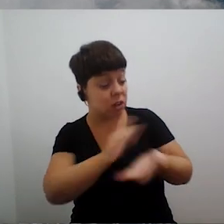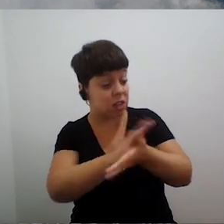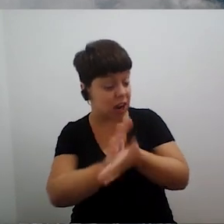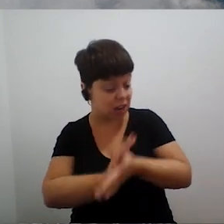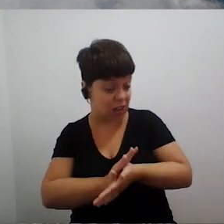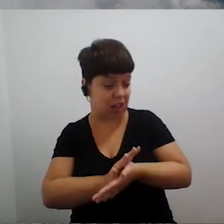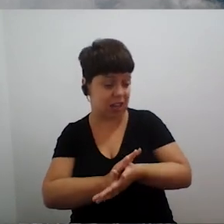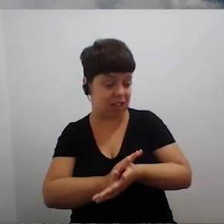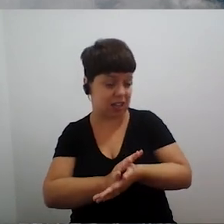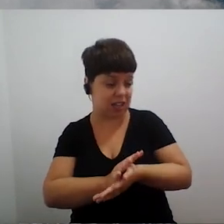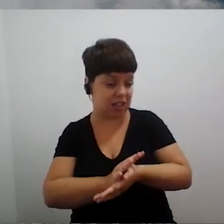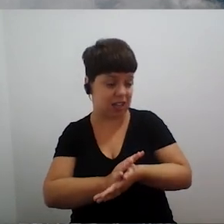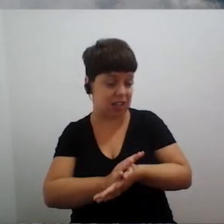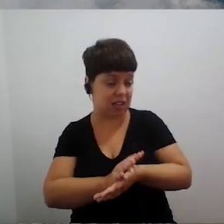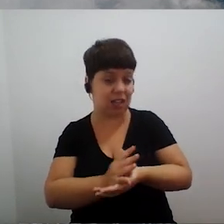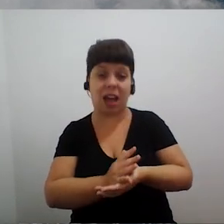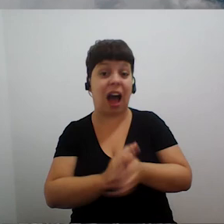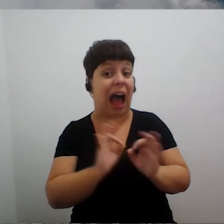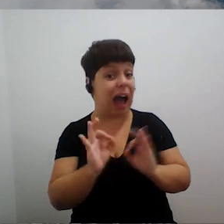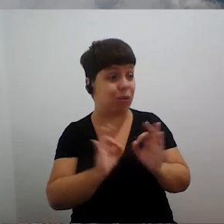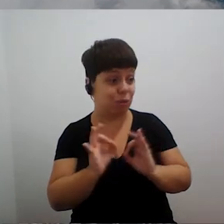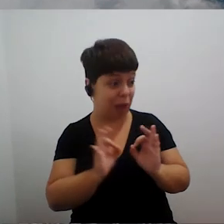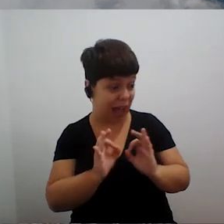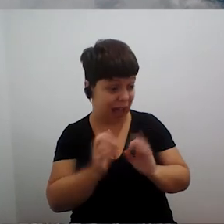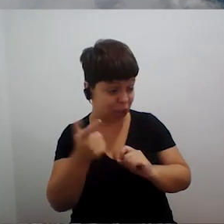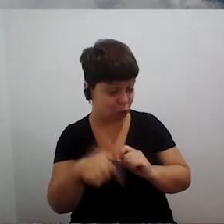ninguém vai poder arrumar de novo.